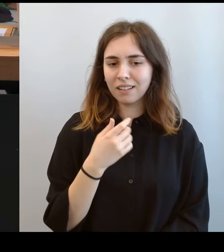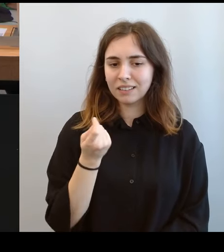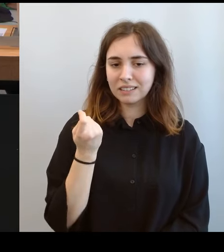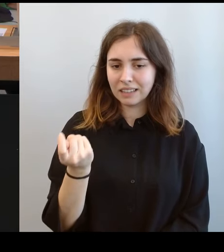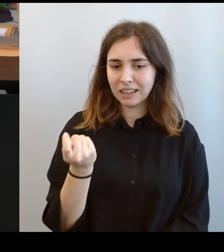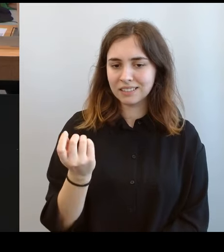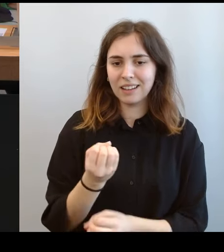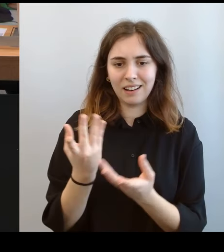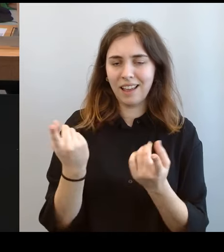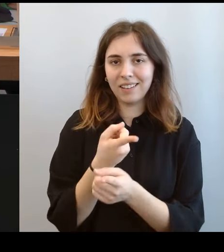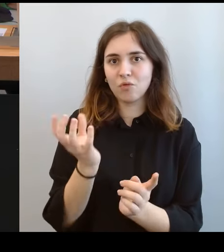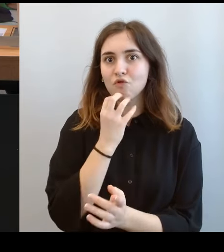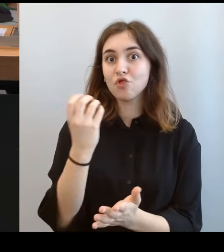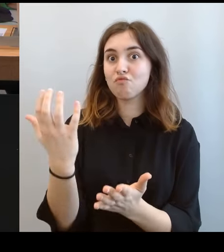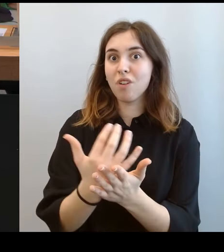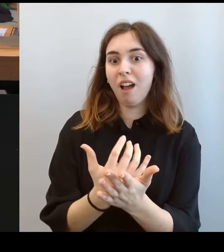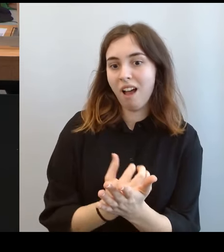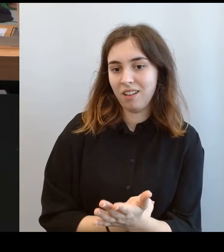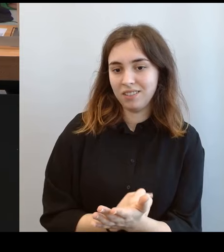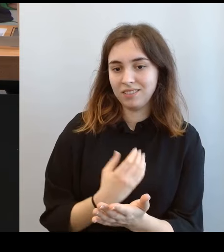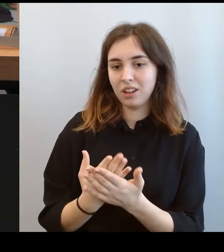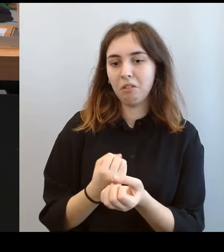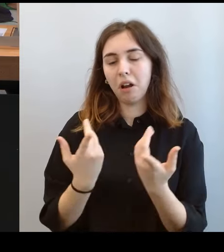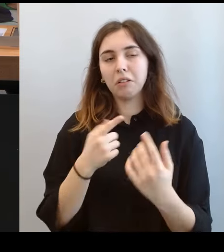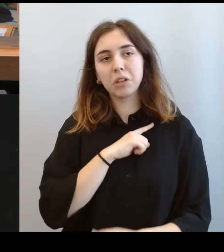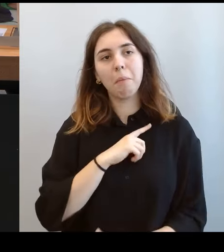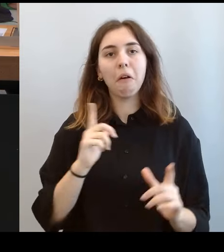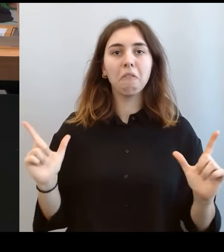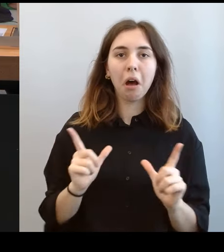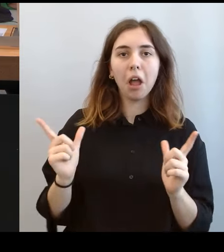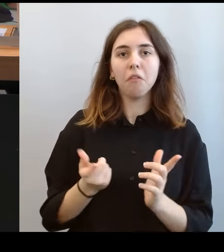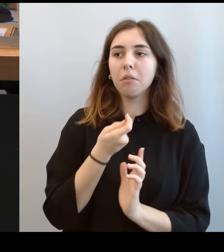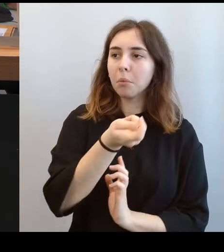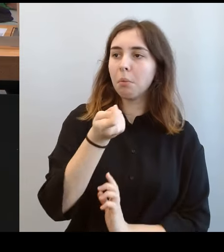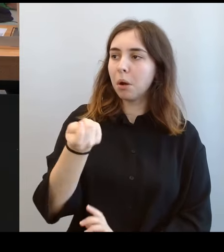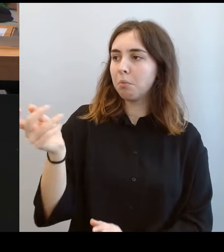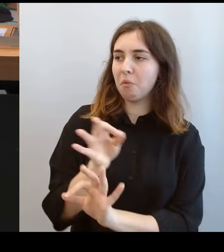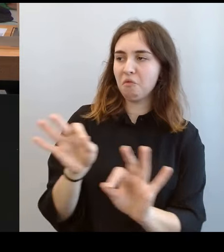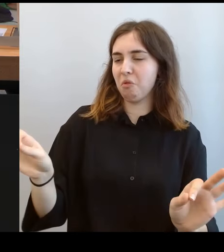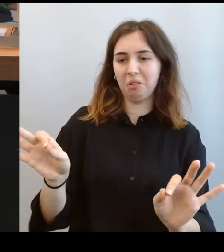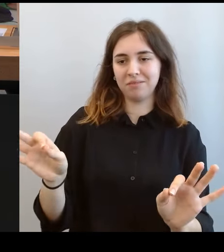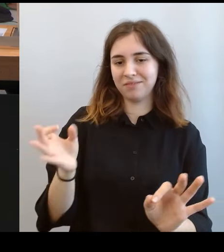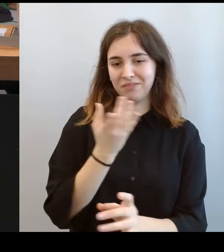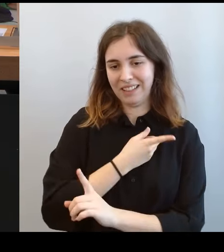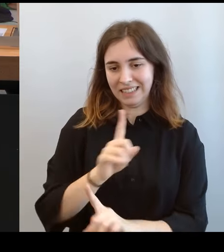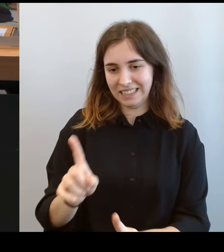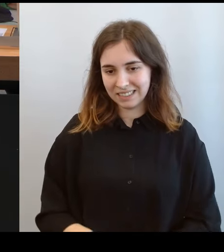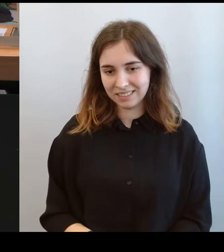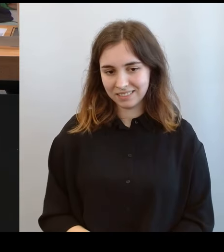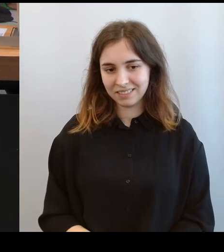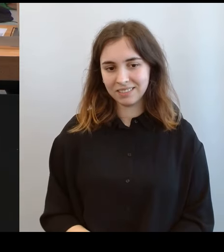freiwillig solche Ausgaben tätigen. Derzeit findet eine Auswertung der Daten zu den Pflichtuntersuchungen